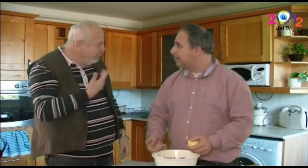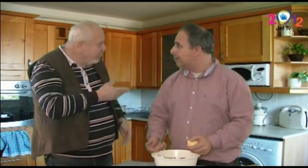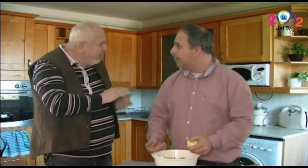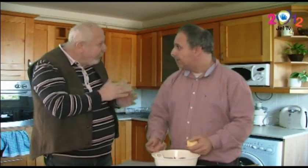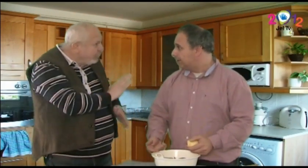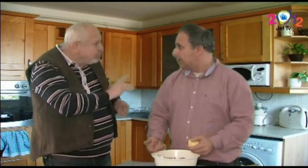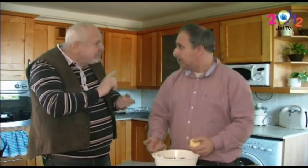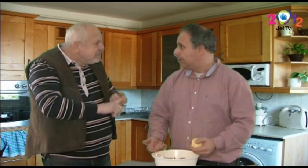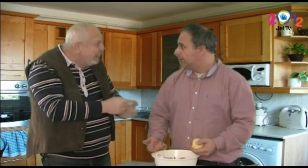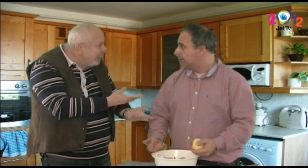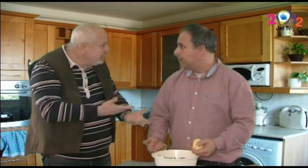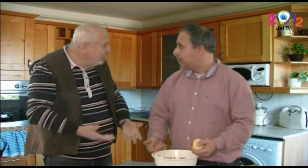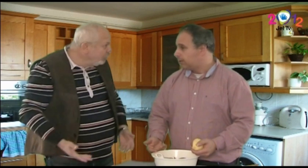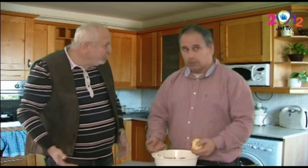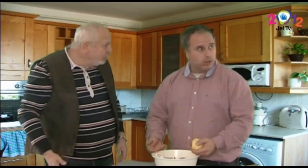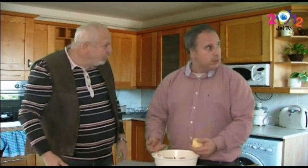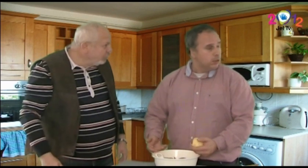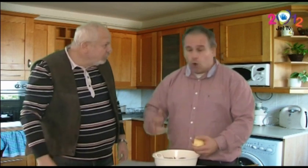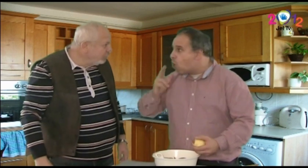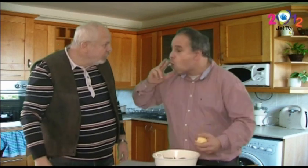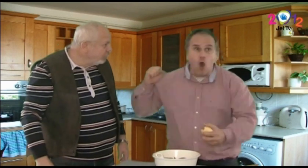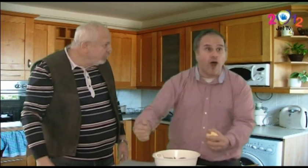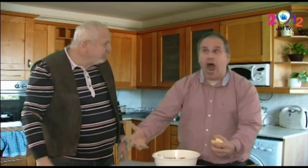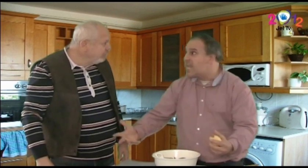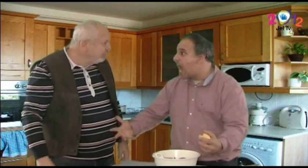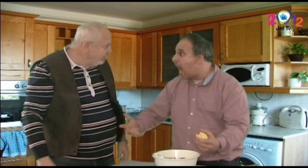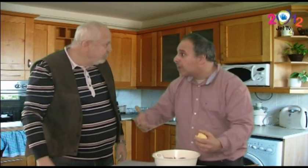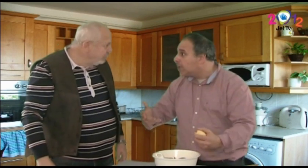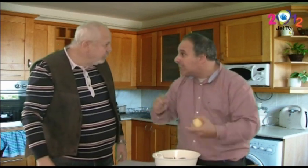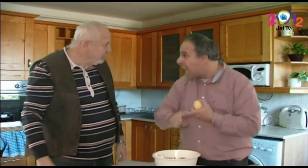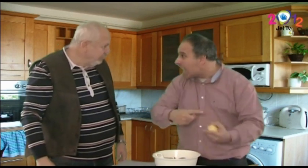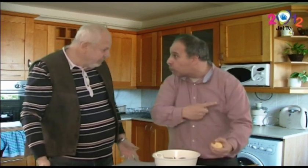Nem tudod? A feleséged szeretõje! - K... anyád! Szeretõje?